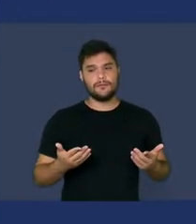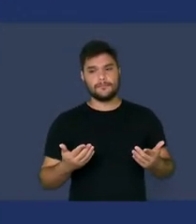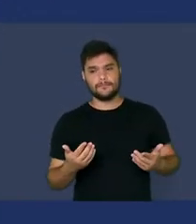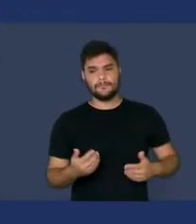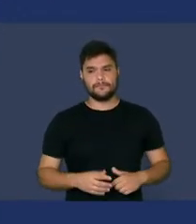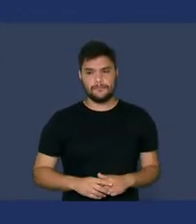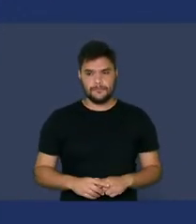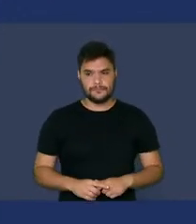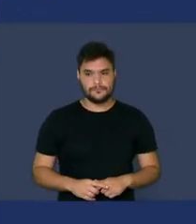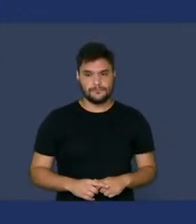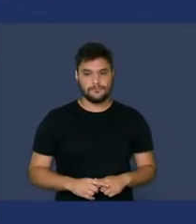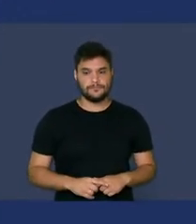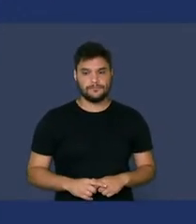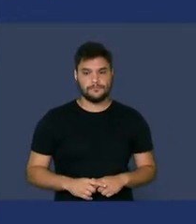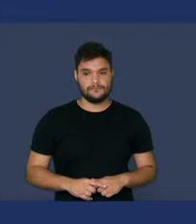DO NOVO, DE ALERTAR OS NOSSOS